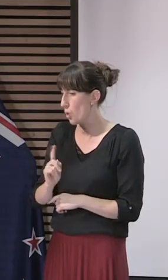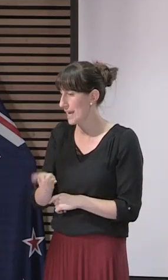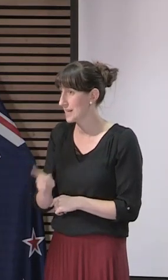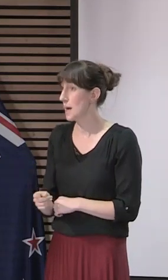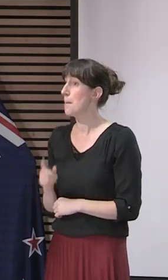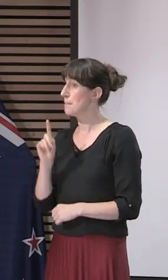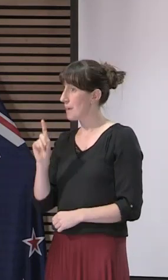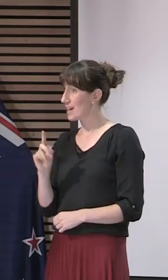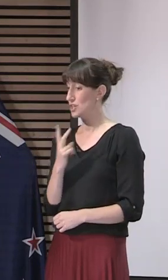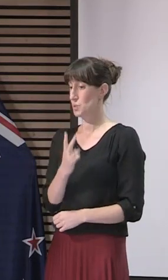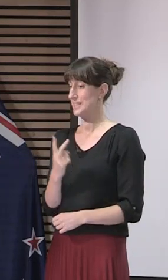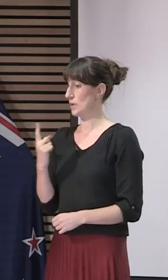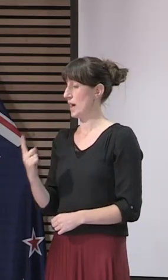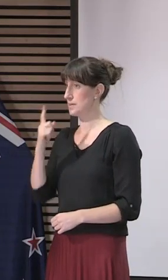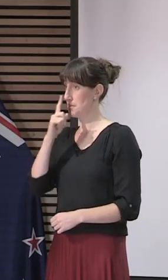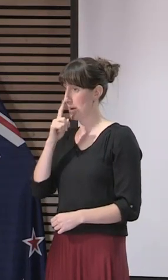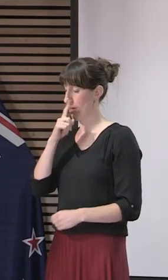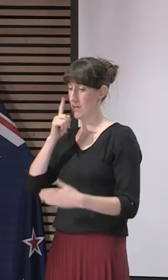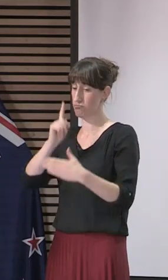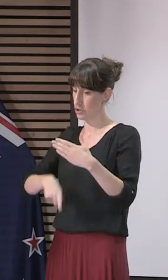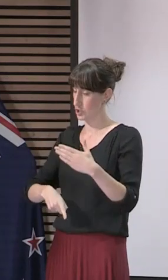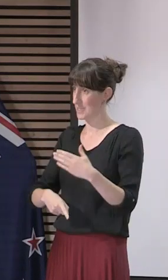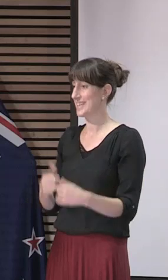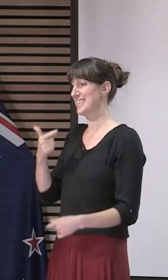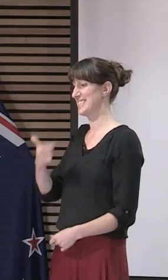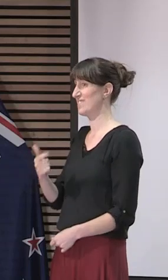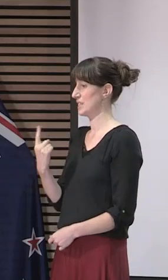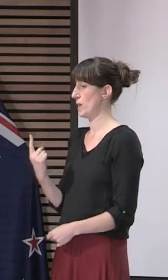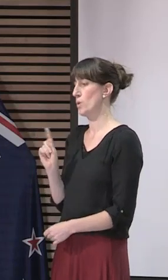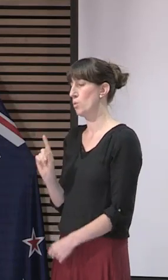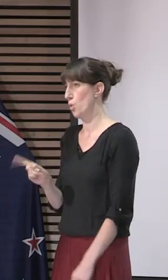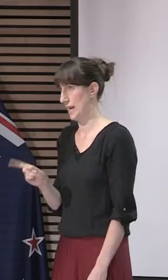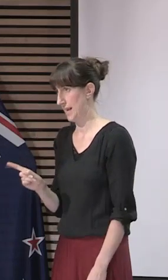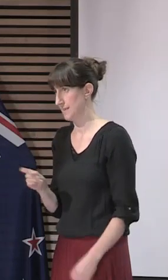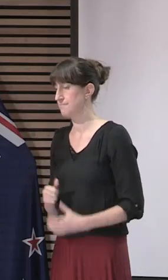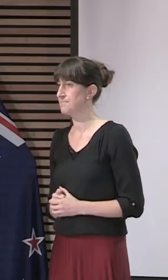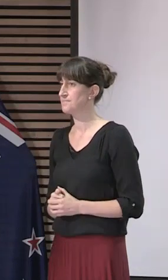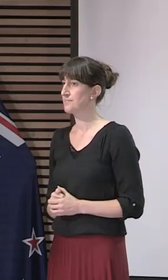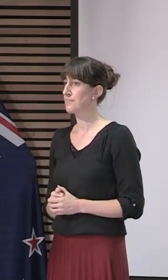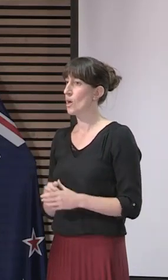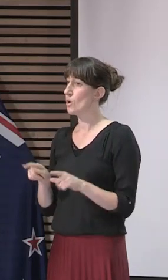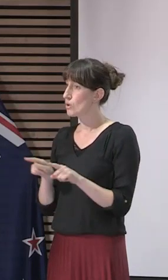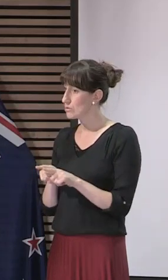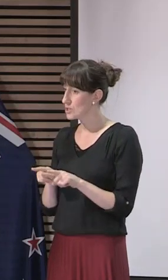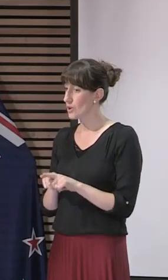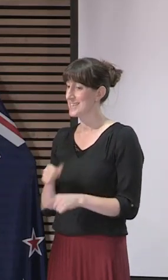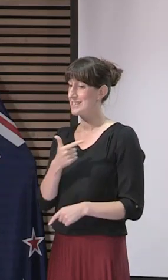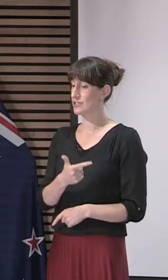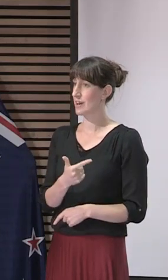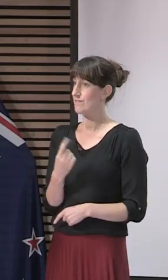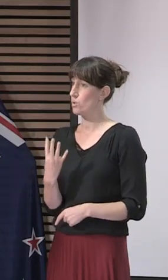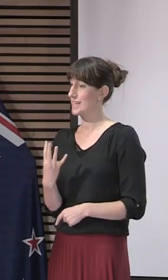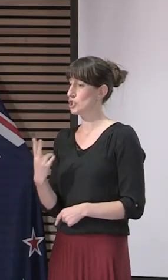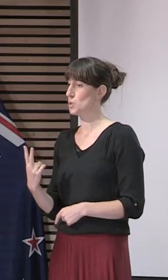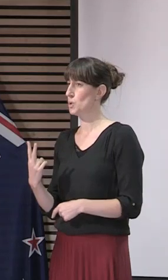Alert Taumata 3. Te nuinga o